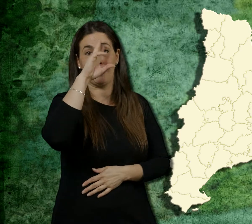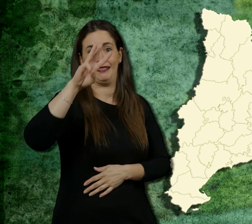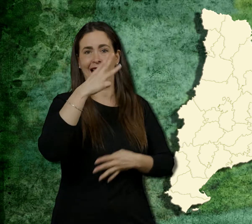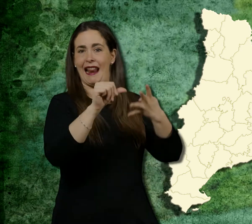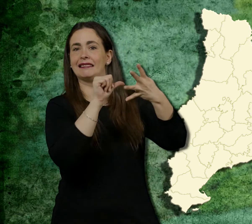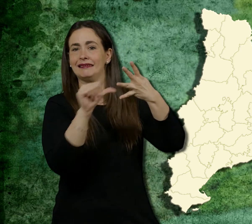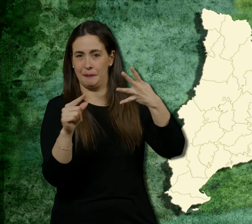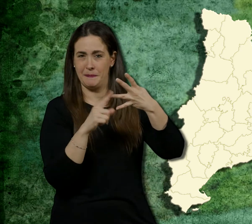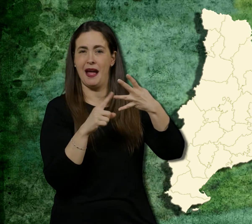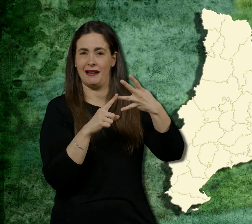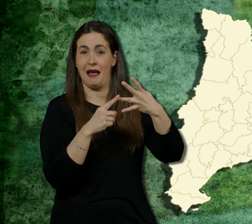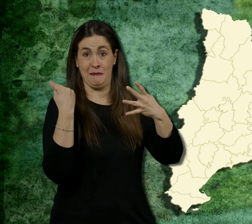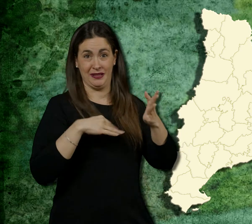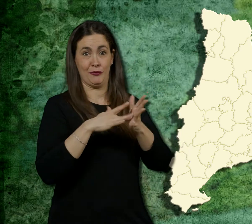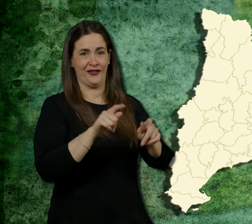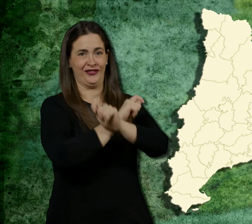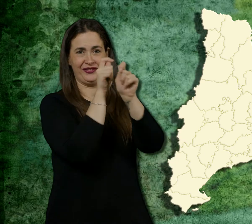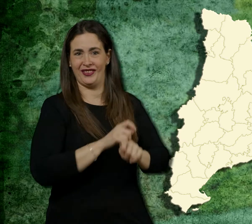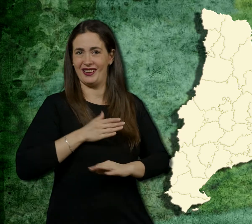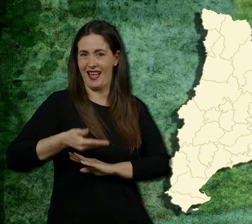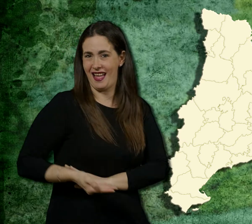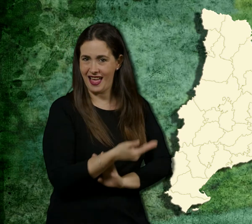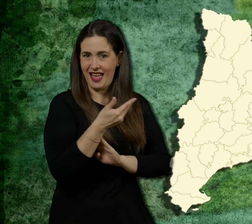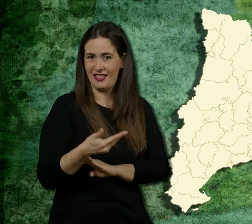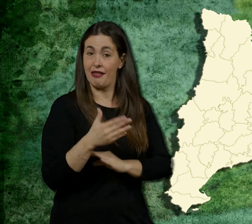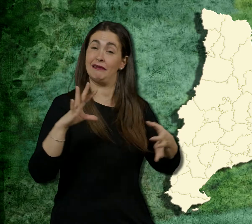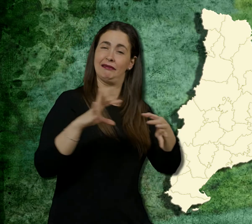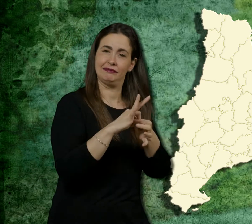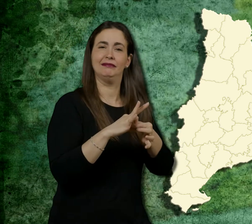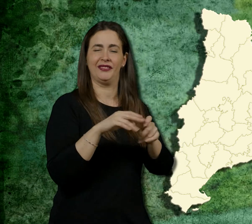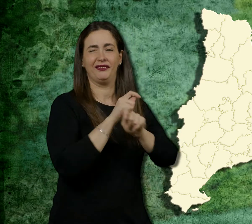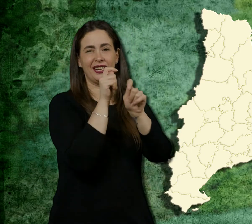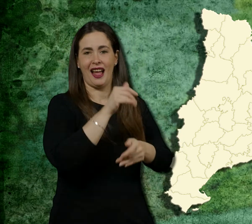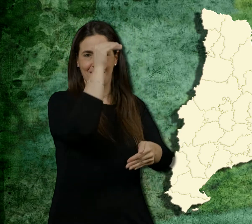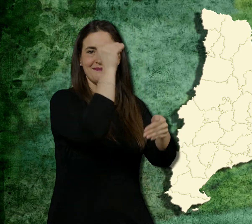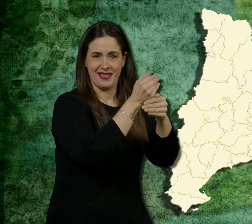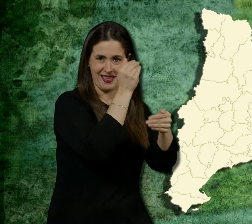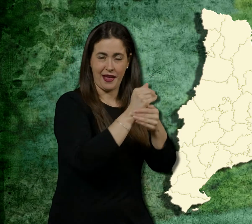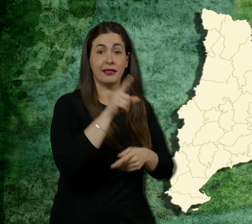la tercera setmana de febrer (Fira de l’Aixada).